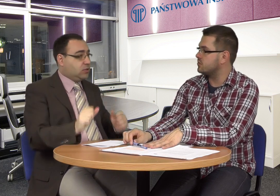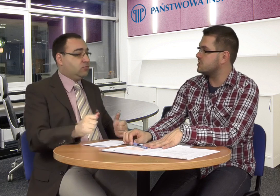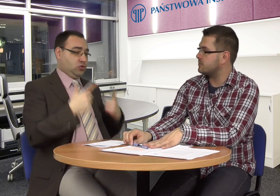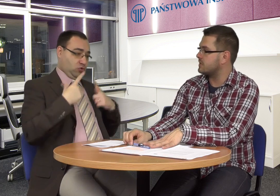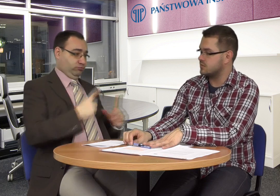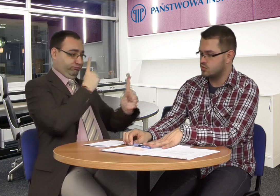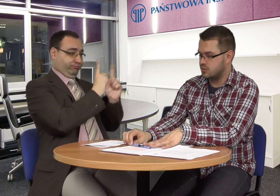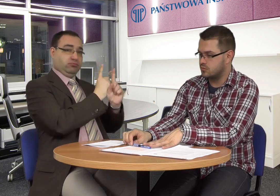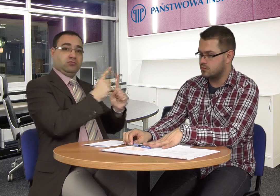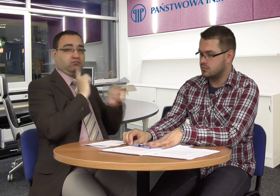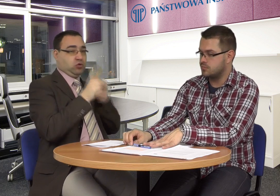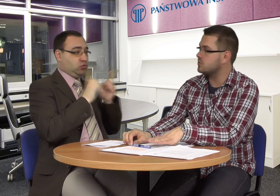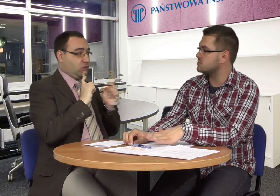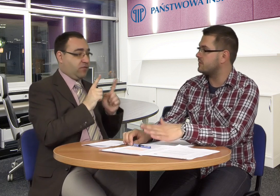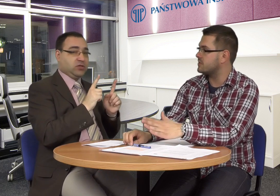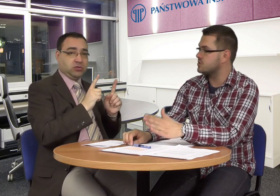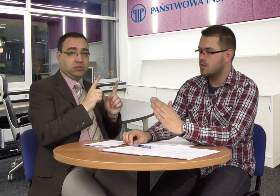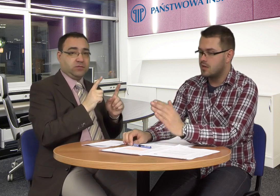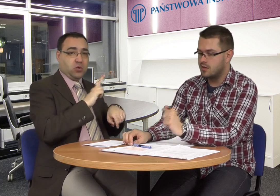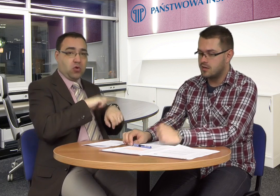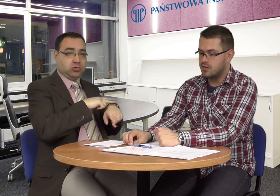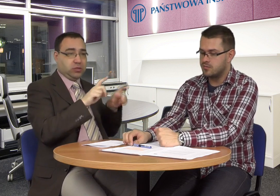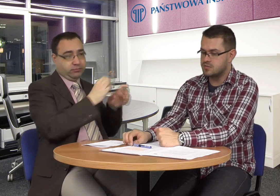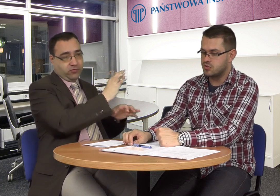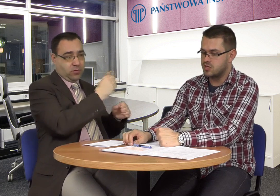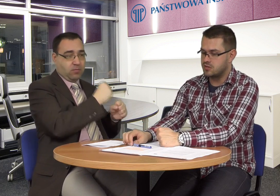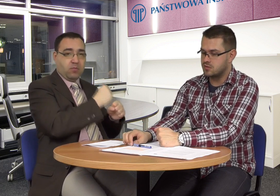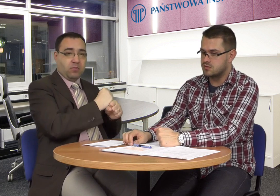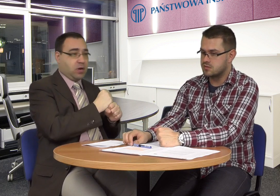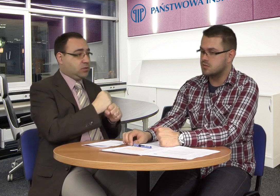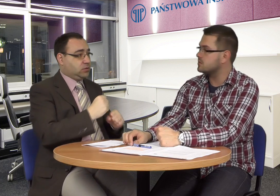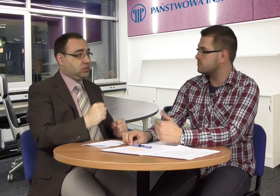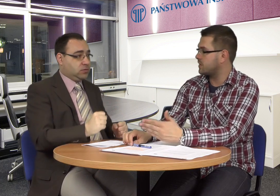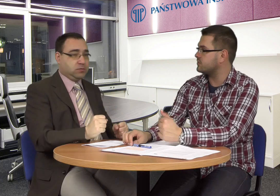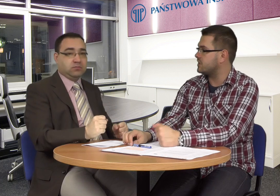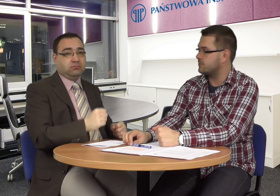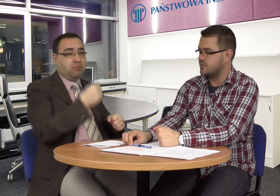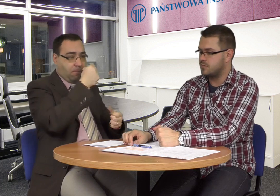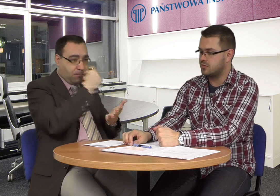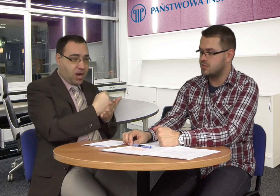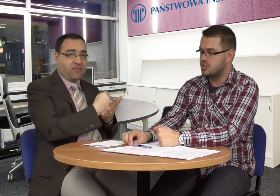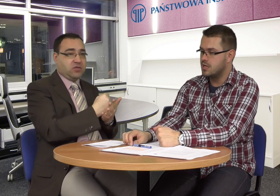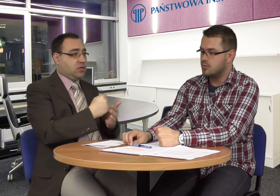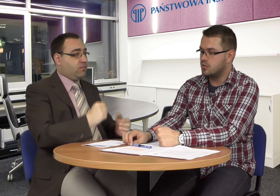Można przyjść osobiście w godzinach pracy Urzędu i porozmawiać bezpośrednio z prawnikiem w inspektoracie.